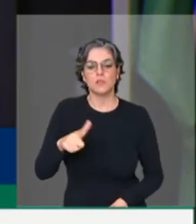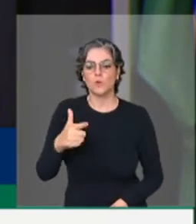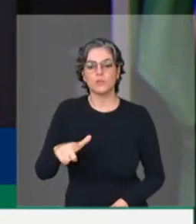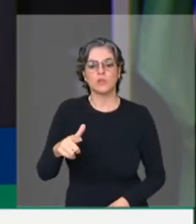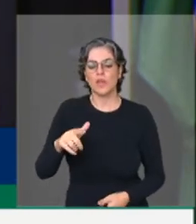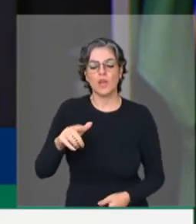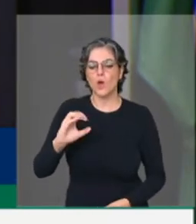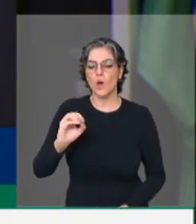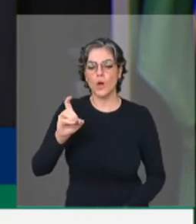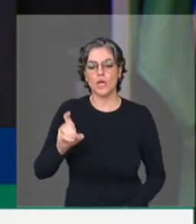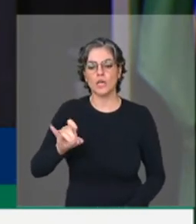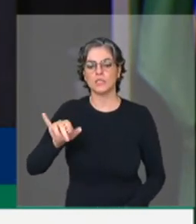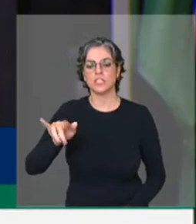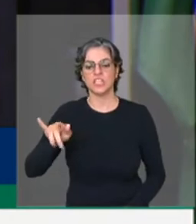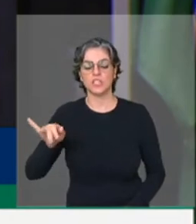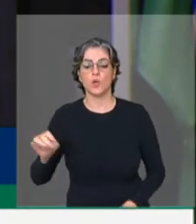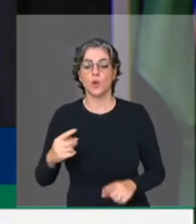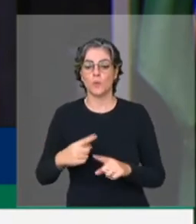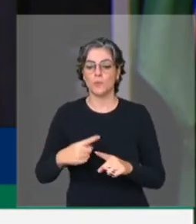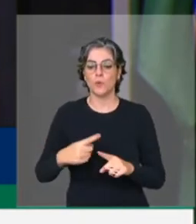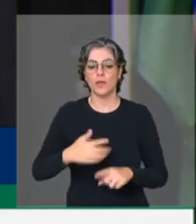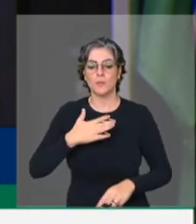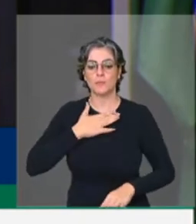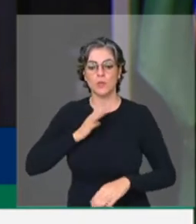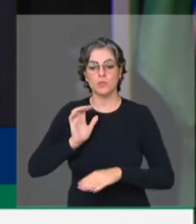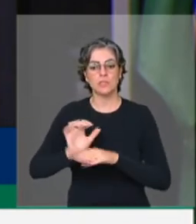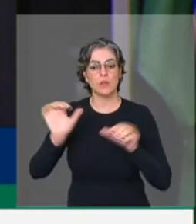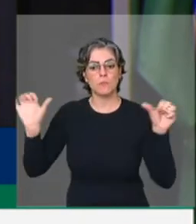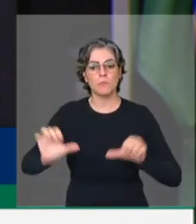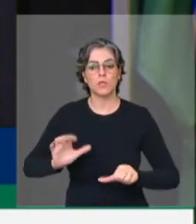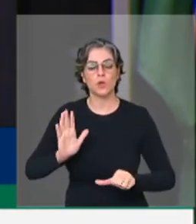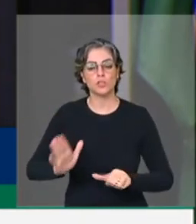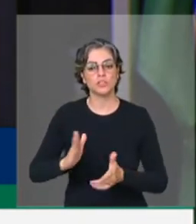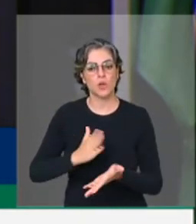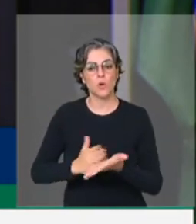OXIGÊNIO PORQUE ESSE DRAMA COMEÇOU PELO MEU ESTADO DO